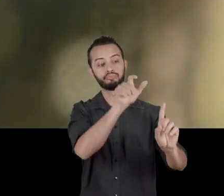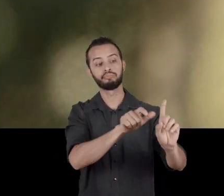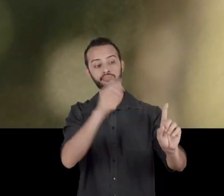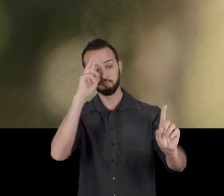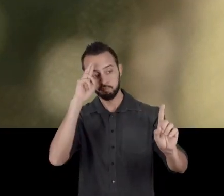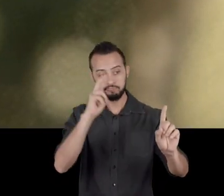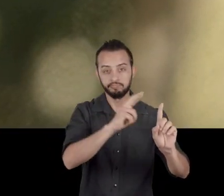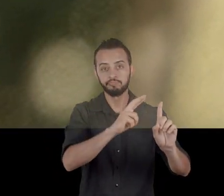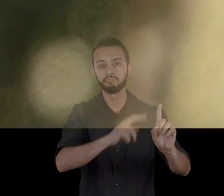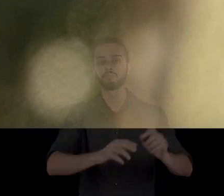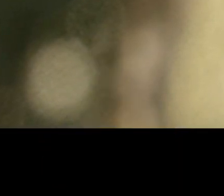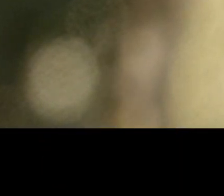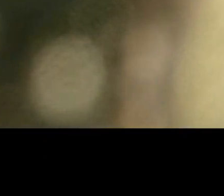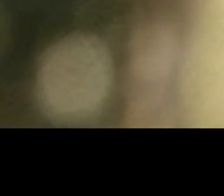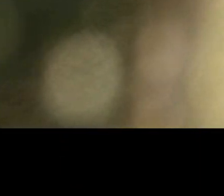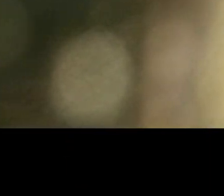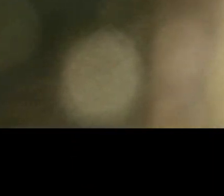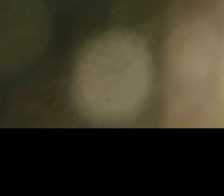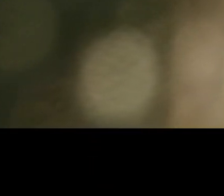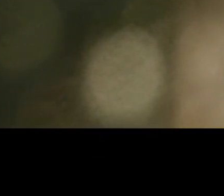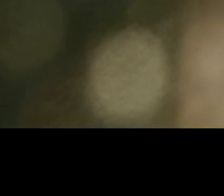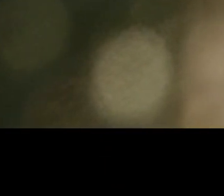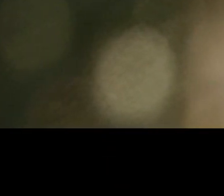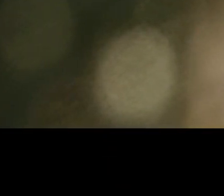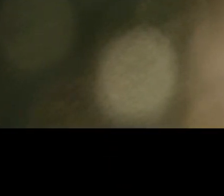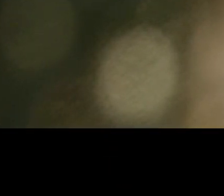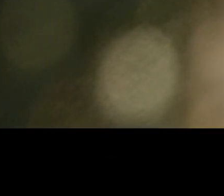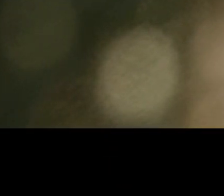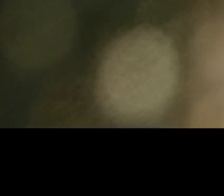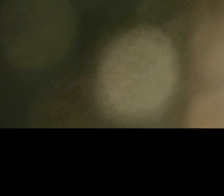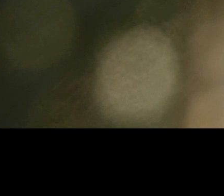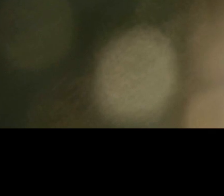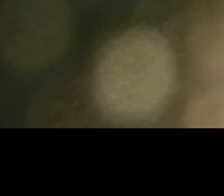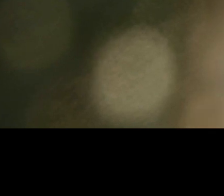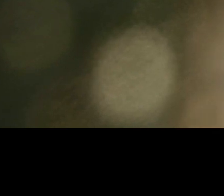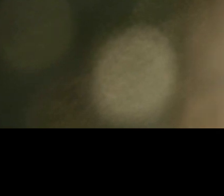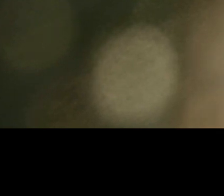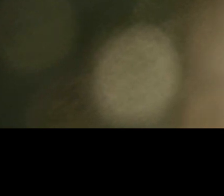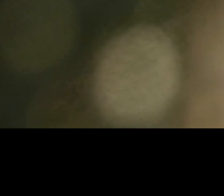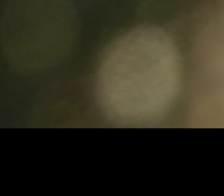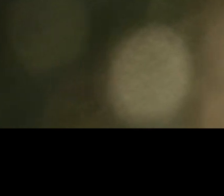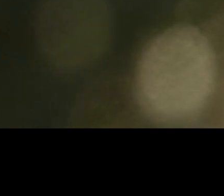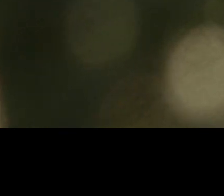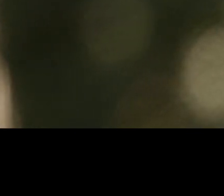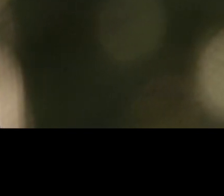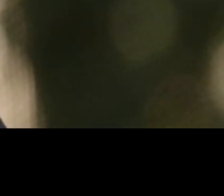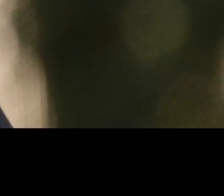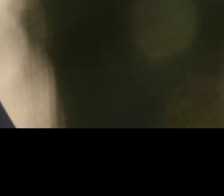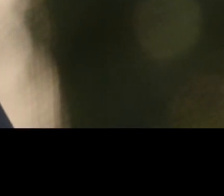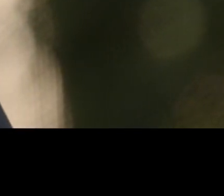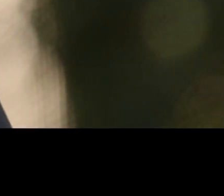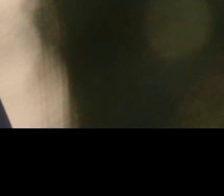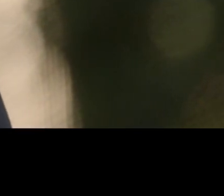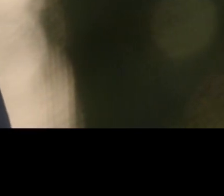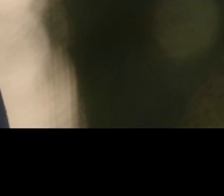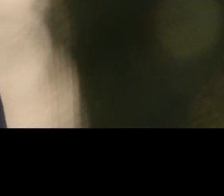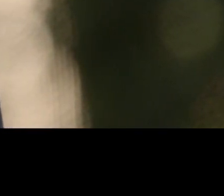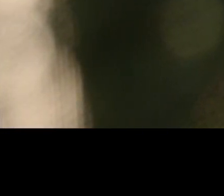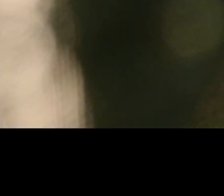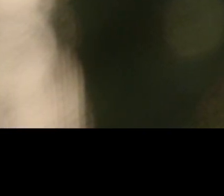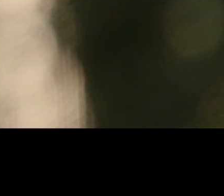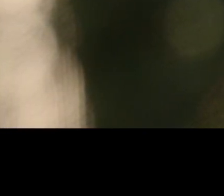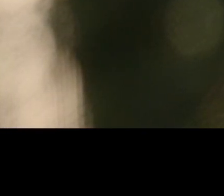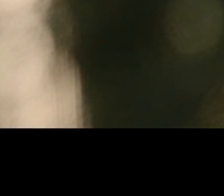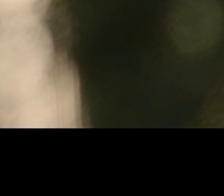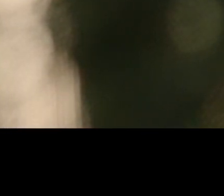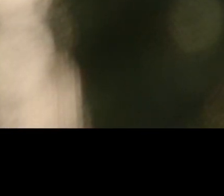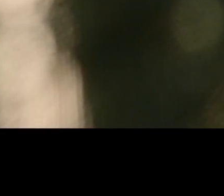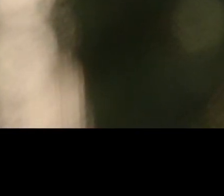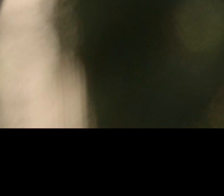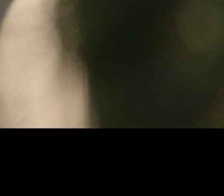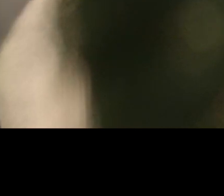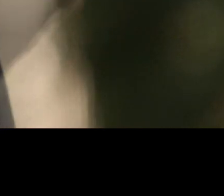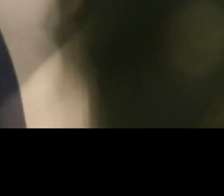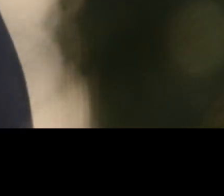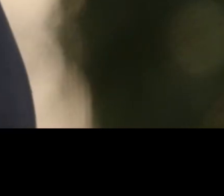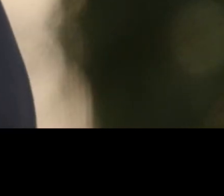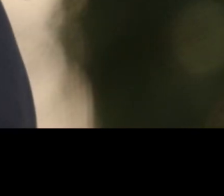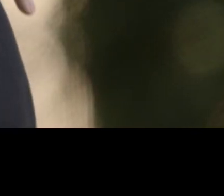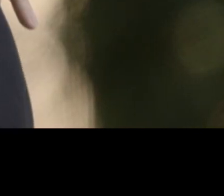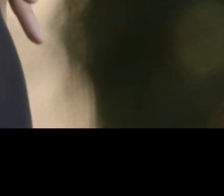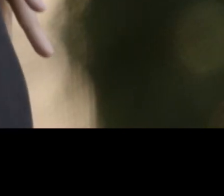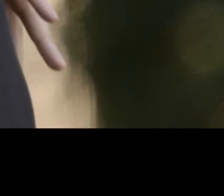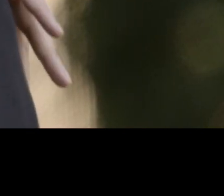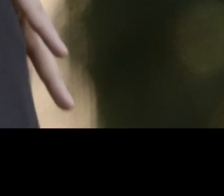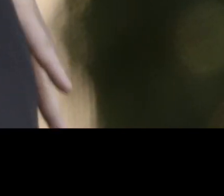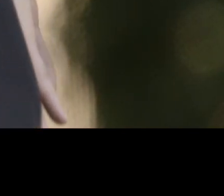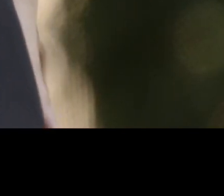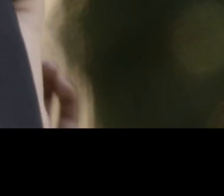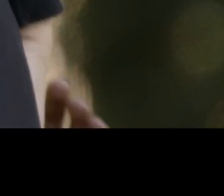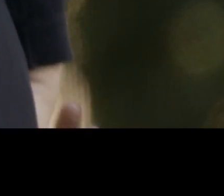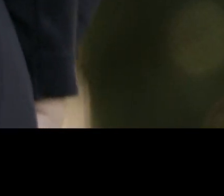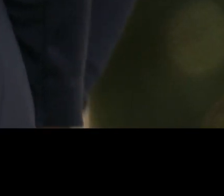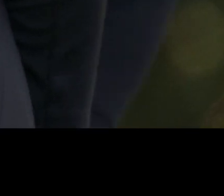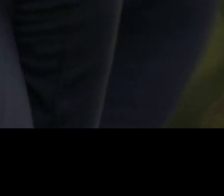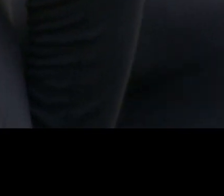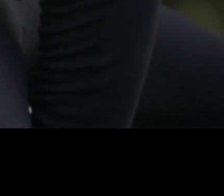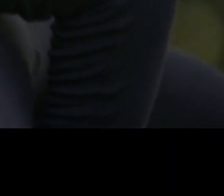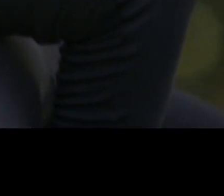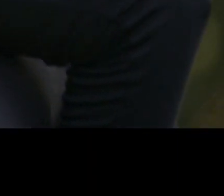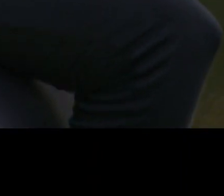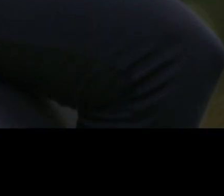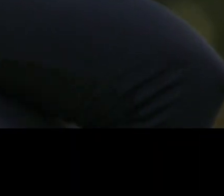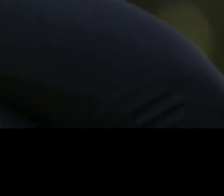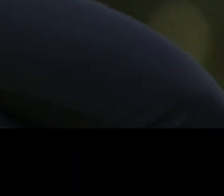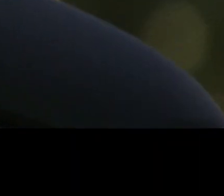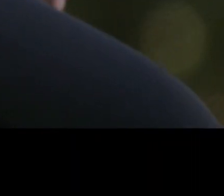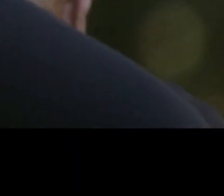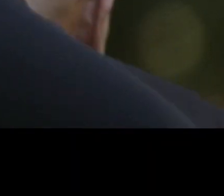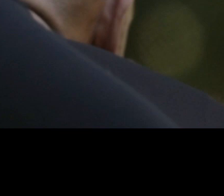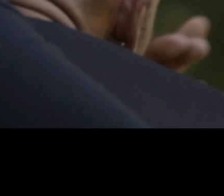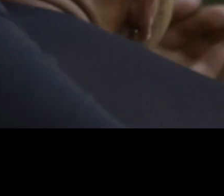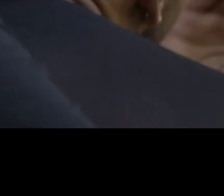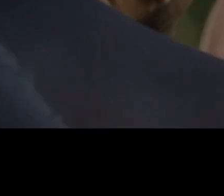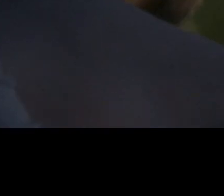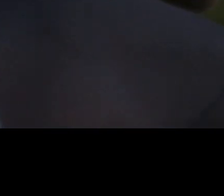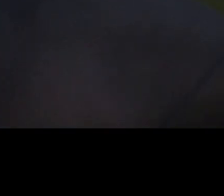[Música]